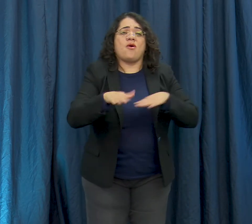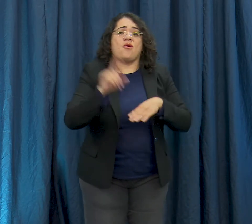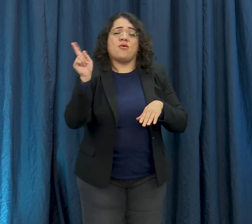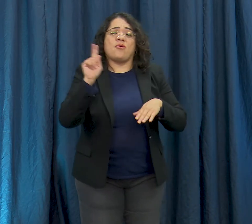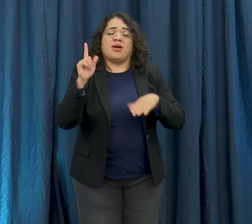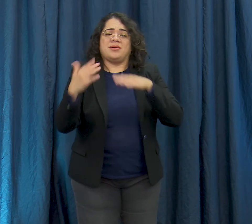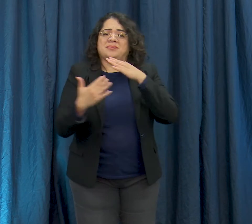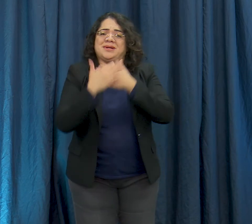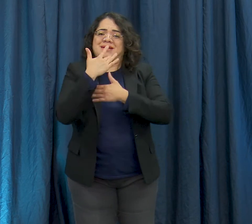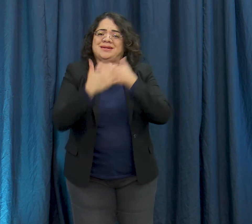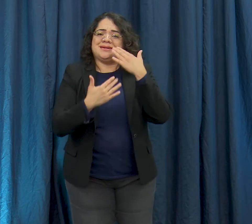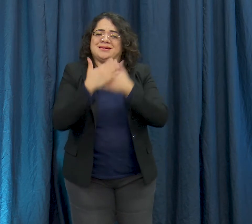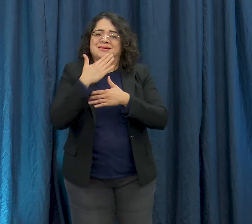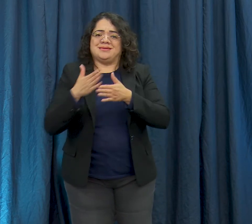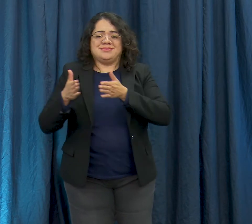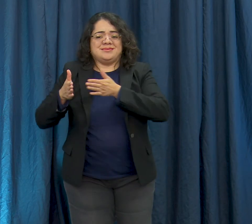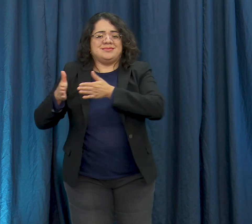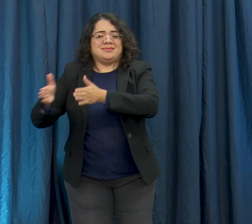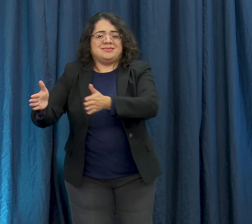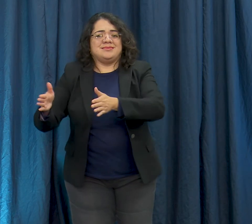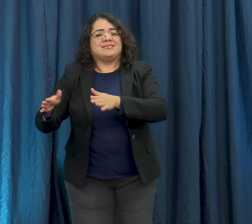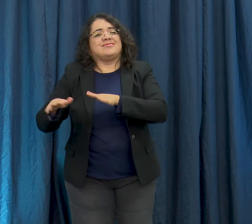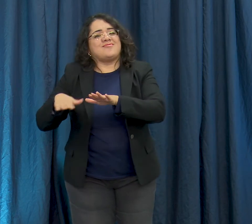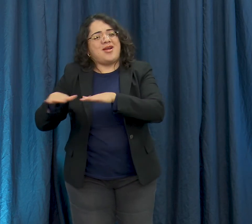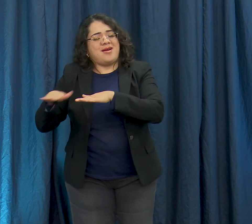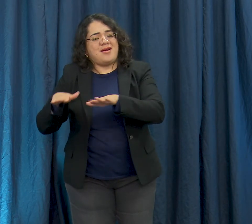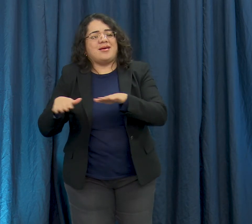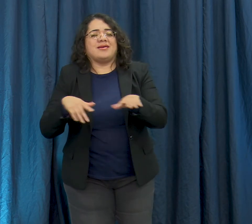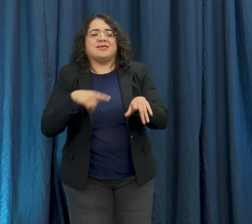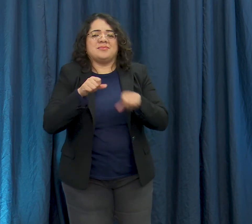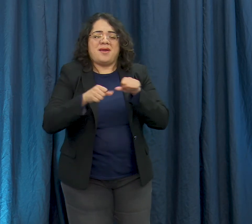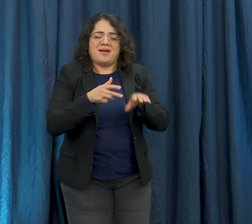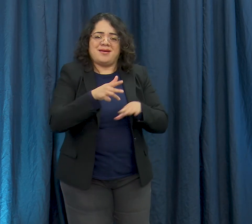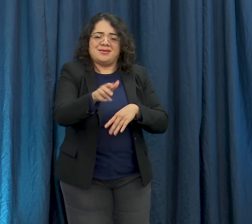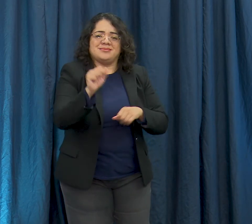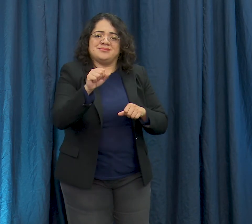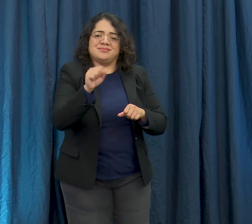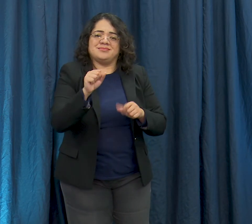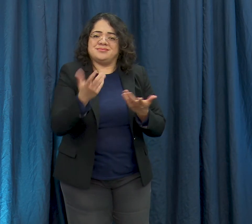caminar a lo largo de la playa calm protocol s de seguridad esta vez Eidos